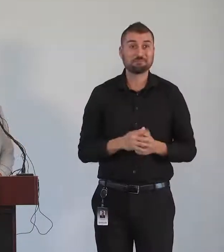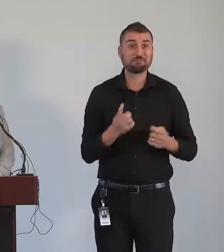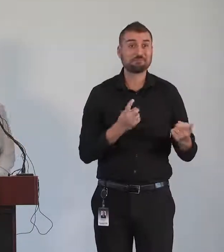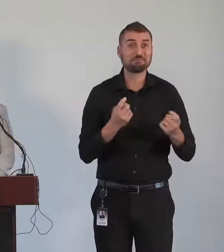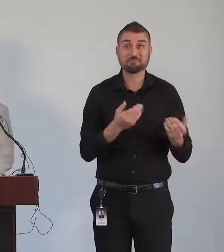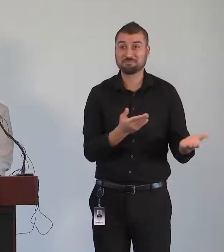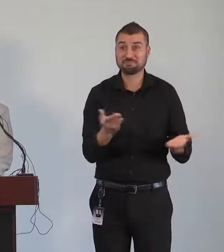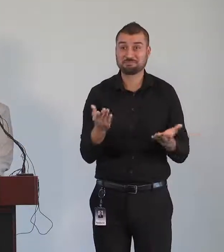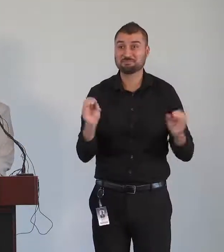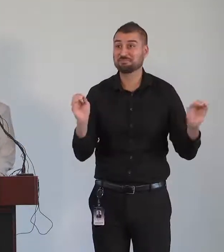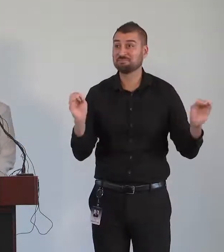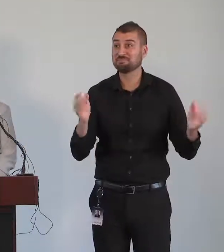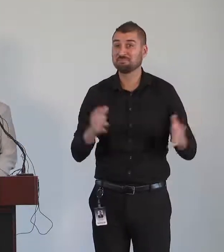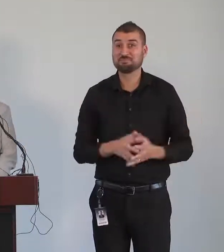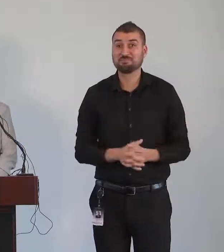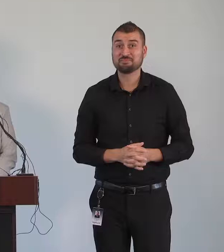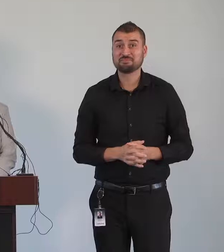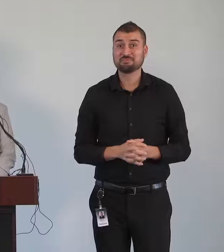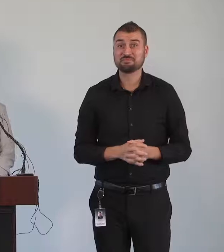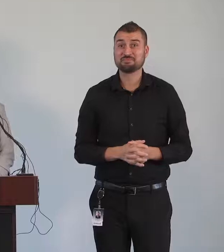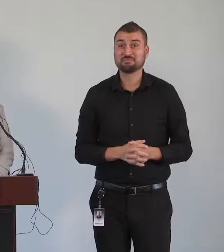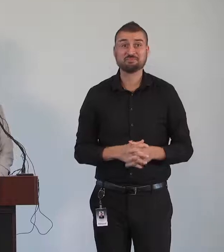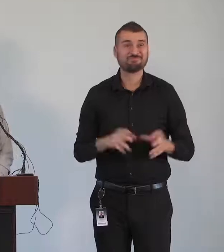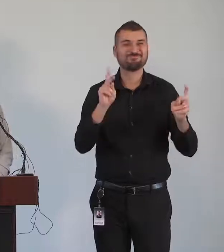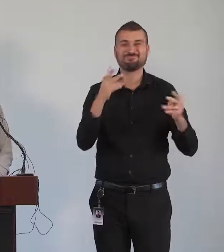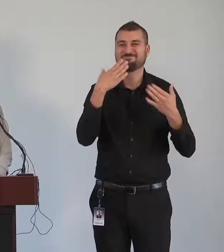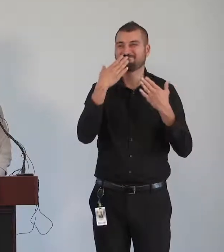. Cualquier persona que tenga alguna pregunta, está bien, gracias por venir.